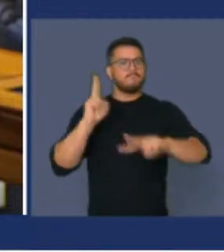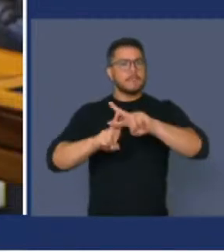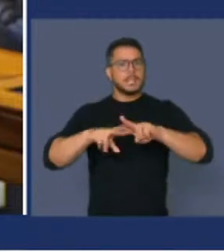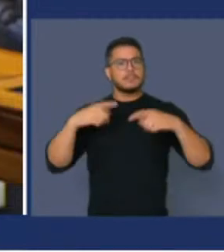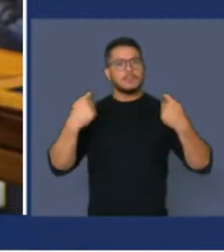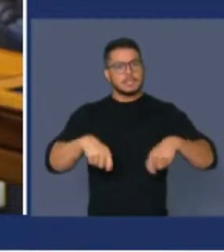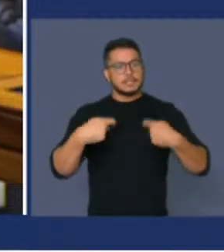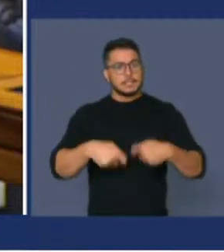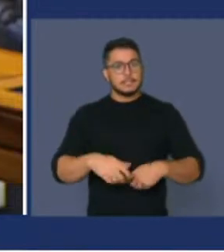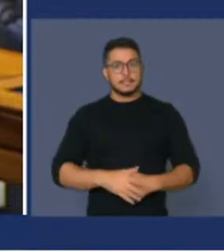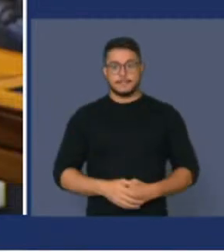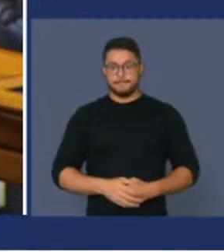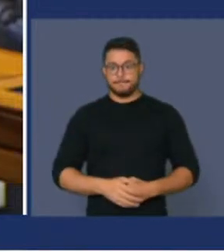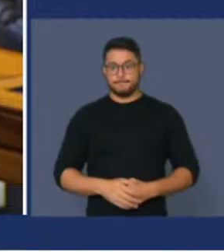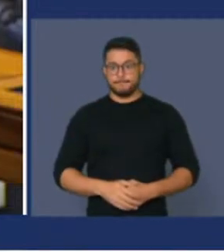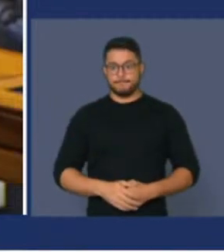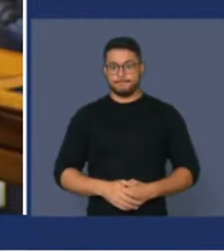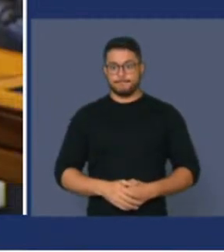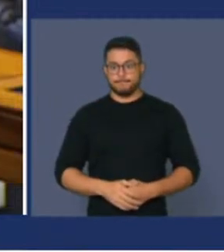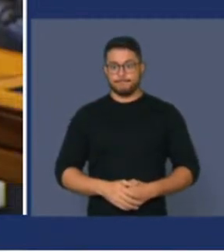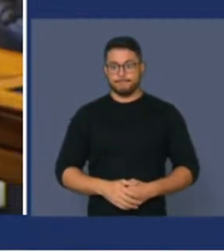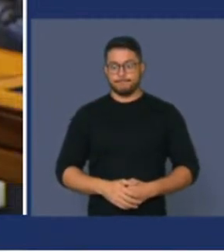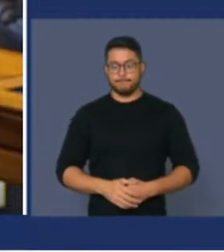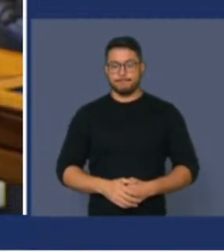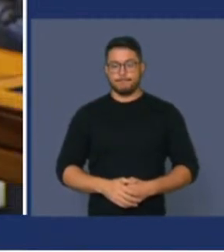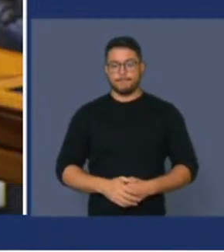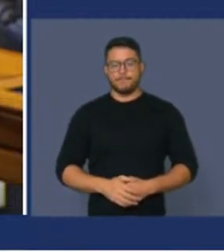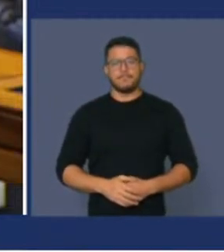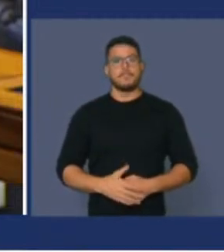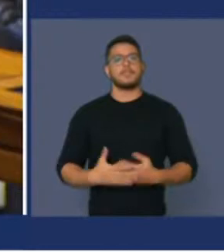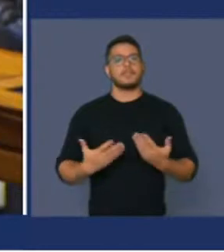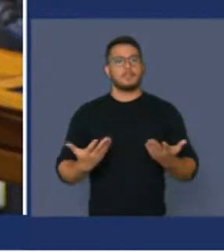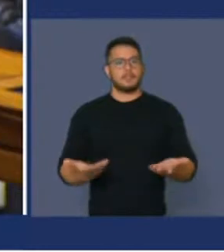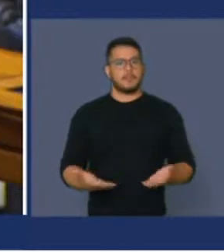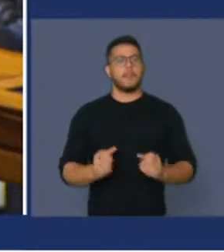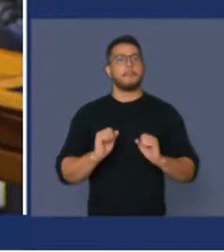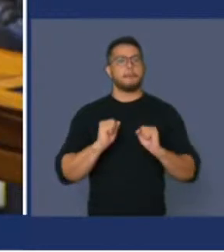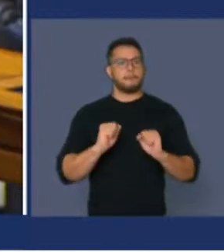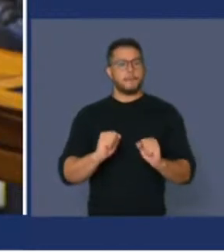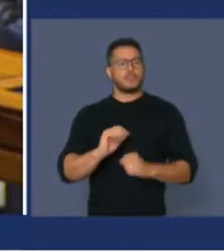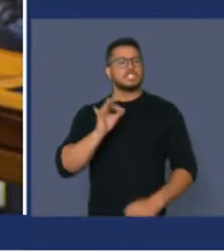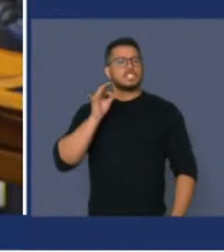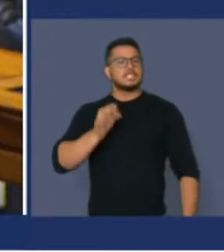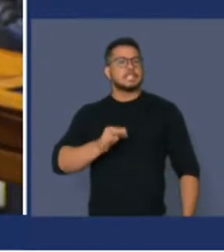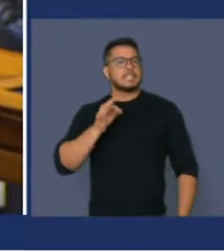QUE NÓS TEREMOS AQUI UMA VERDADEIRA PALESTRA DE NESSA SEQUÊNCIA. PODE-- [SOA A CAMPAINHA]. PODE TER CERTEZA ECONOMIA PELO MINISTRO PAULO GUEDES NA DATA QUE FOR